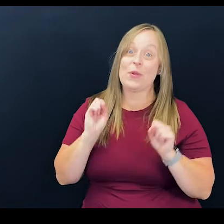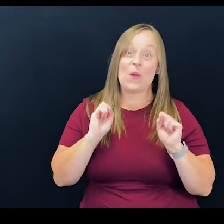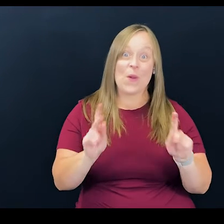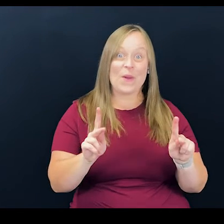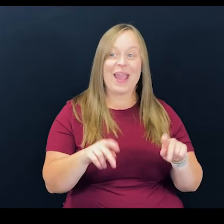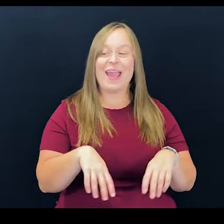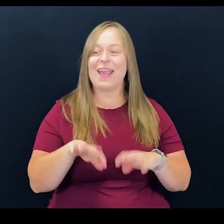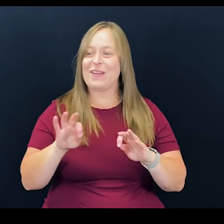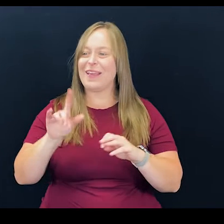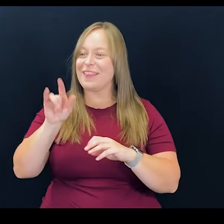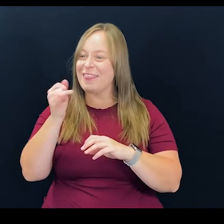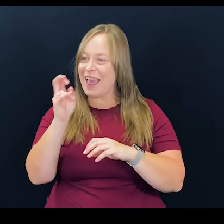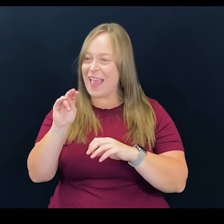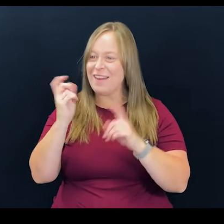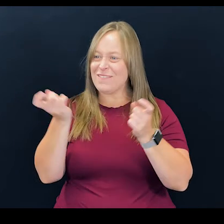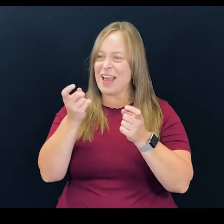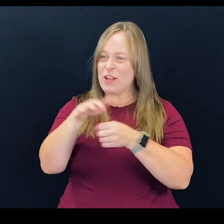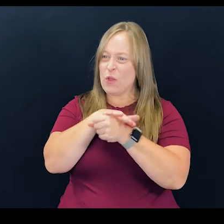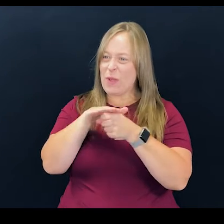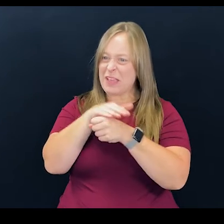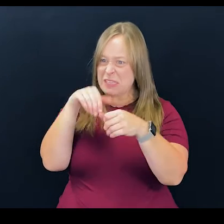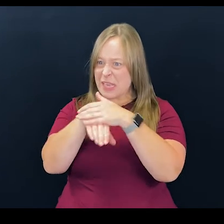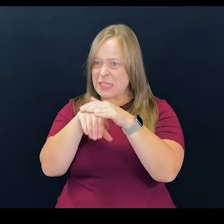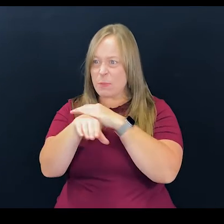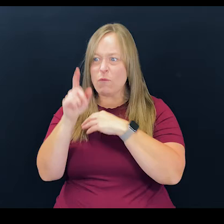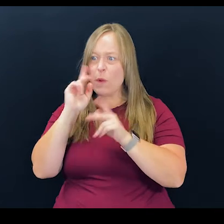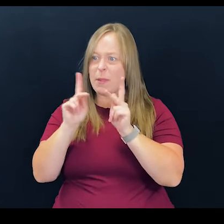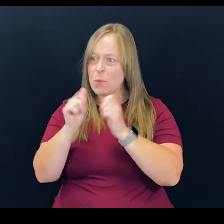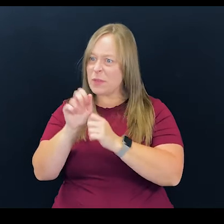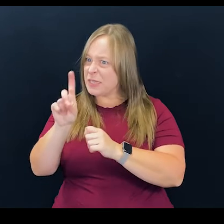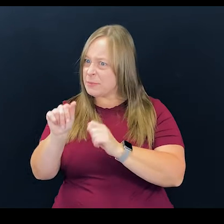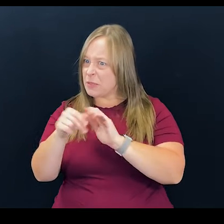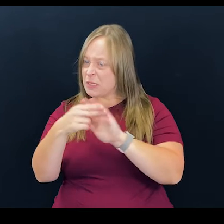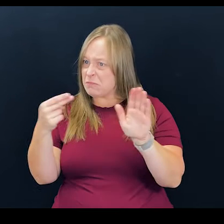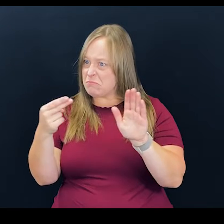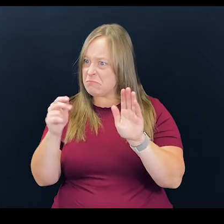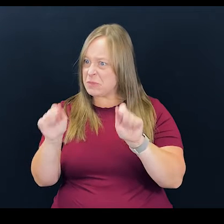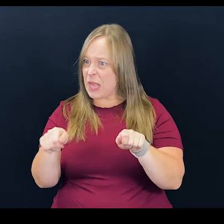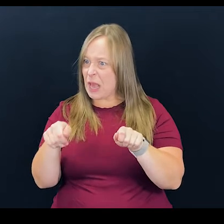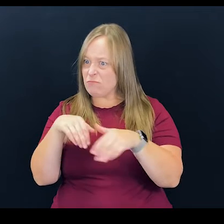Ok y ahora, ¿la ubicación del LatinFest es accesible para personas con discapacidades?